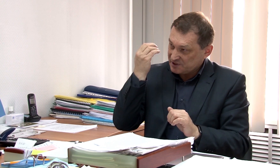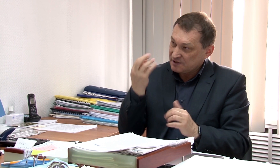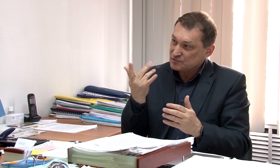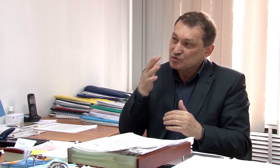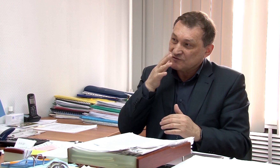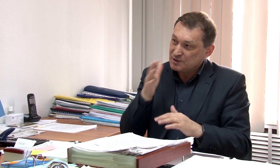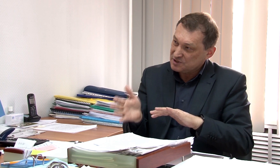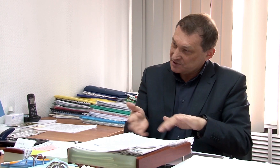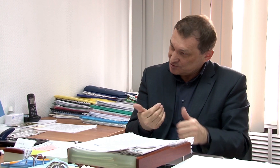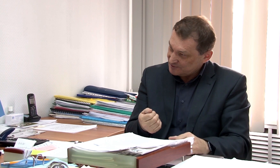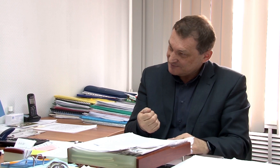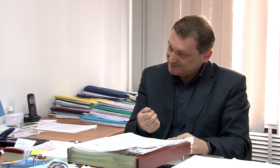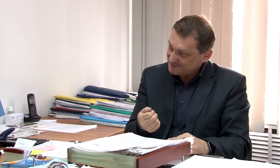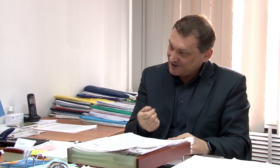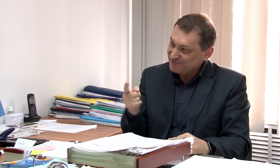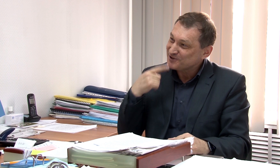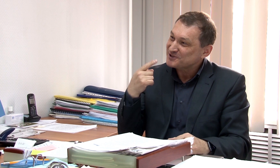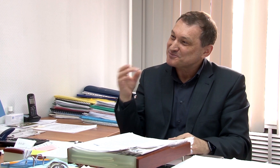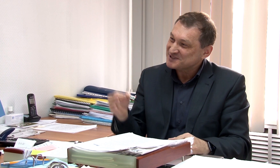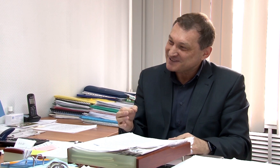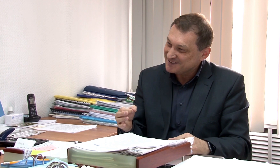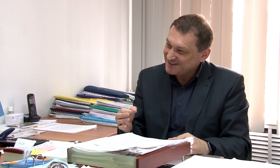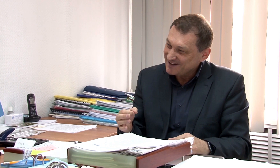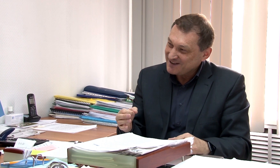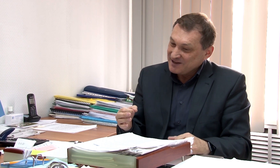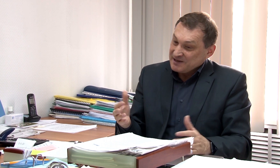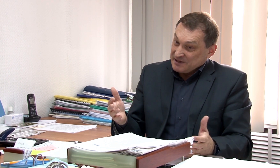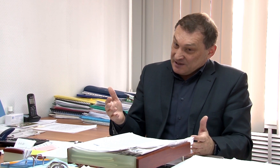Представьте, сколько времени прошло! А вы говорите - быстро...